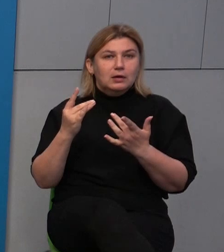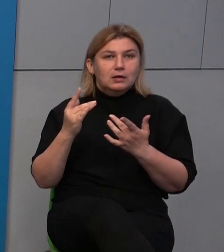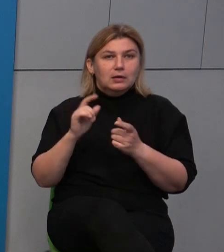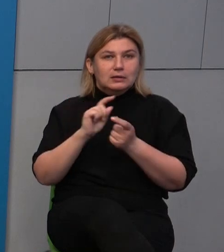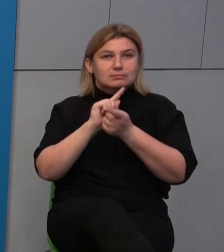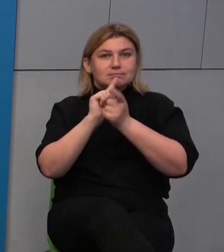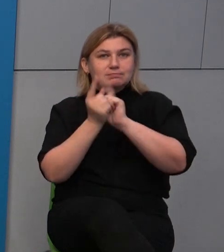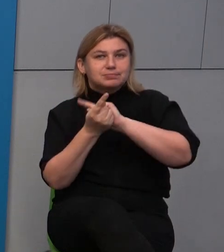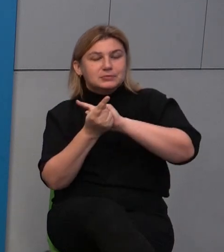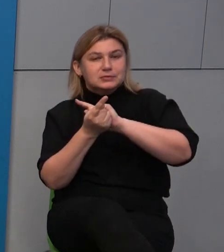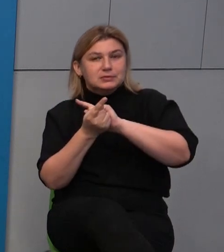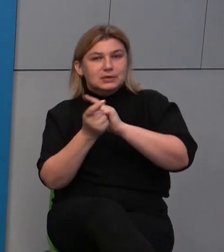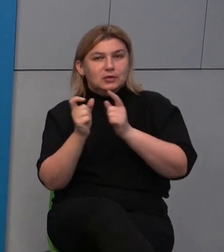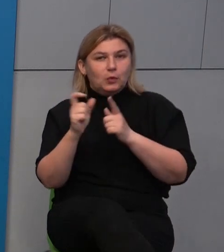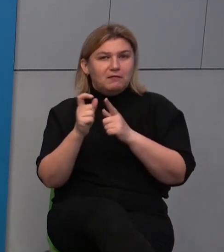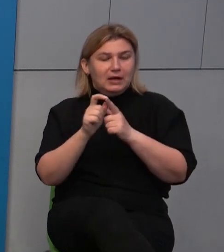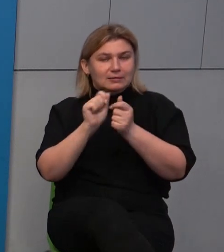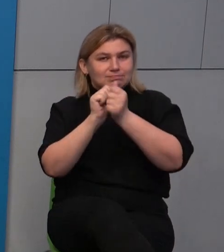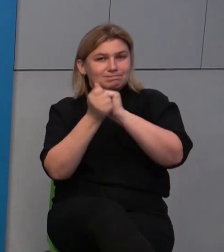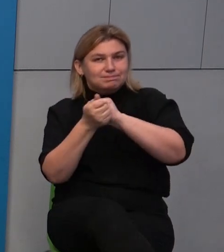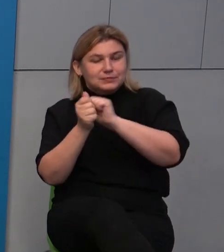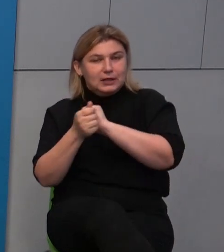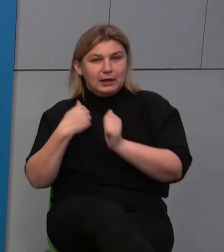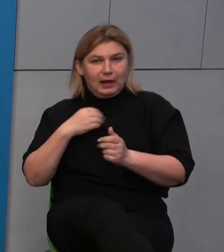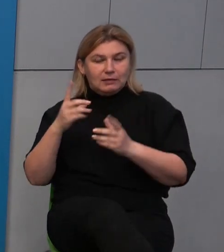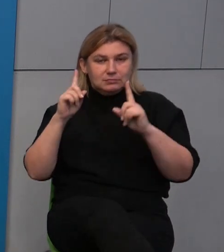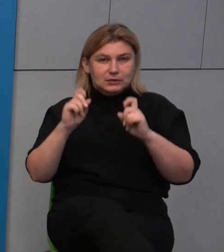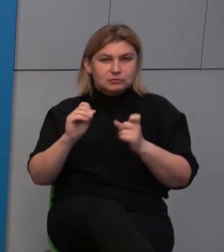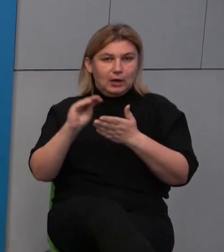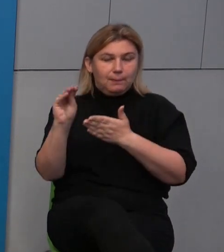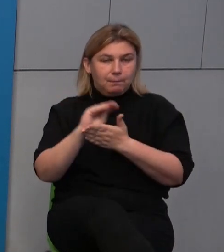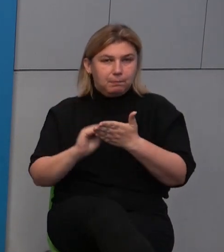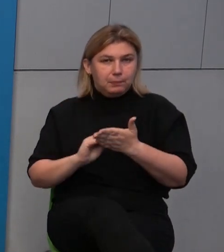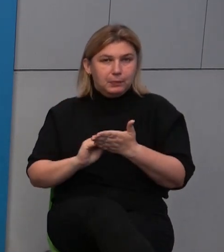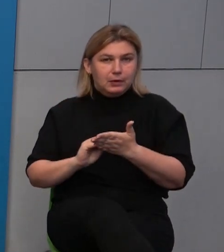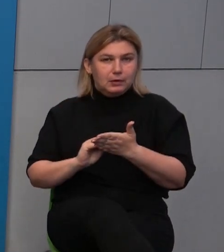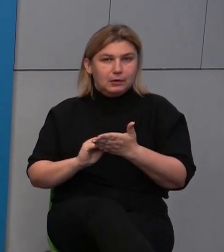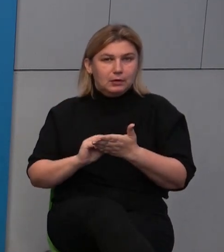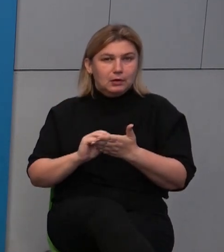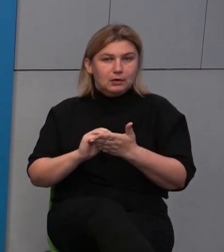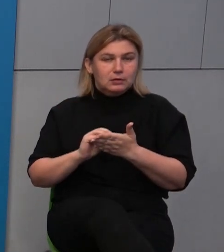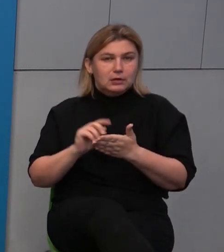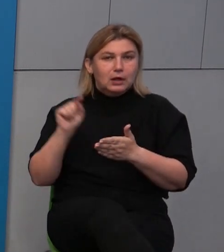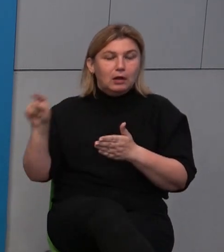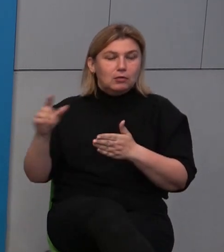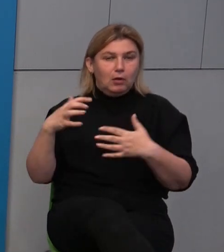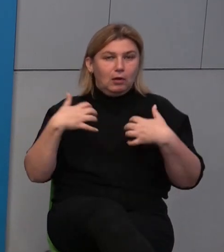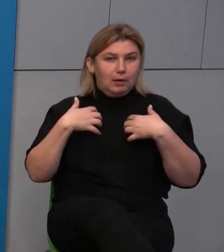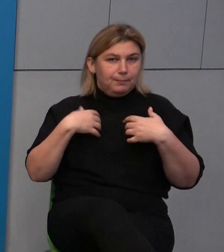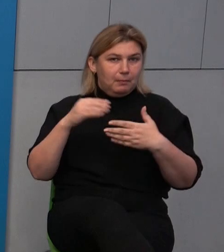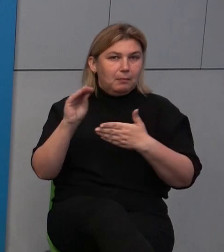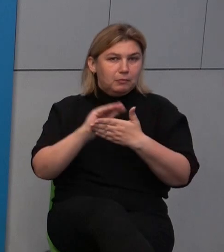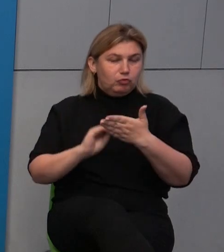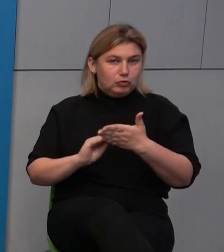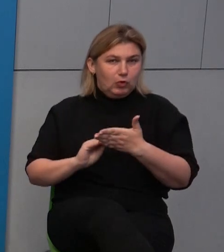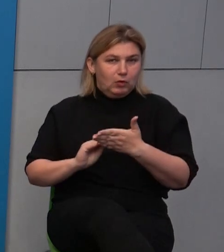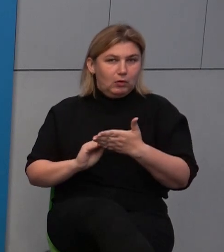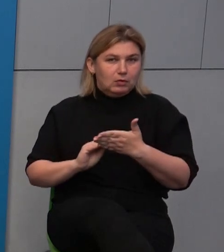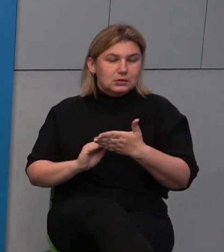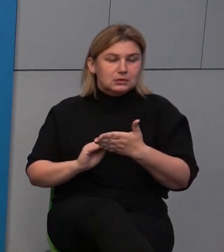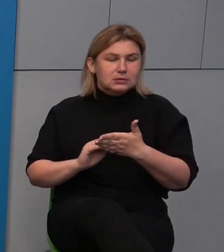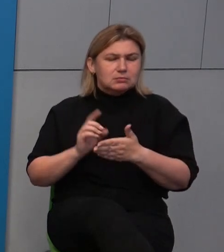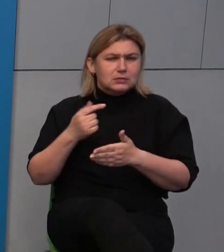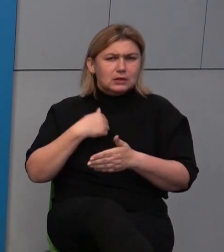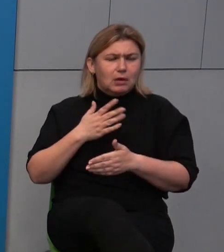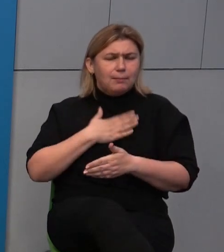Kiedy zaczynałam pisać tą biografię, to miałam takie bardzo żelazne